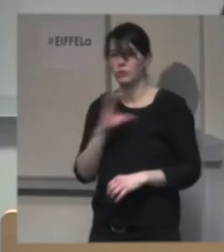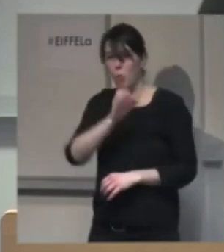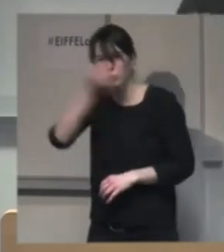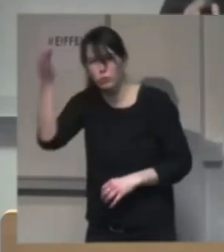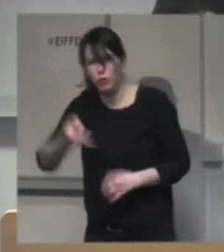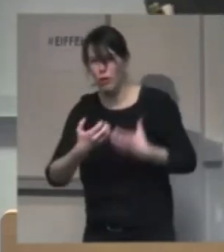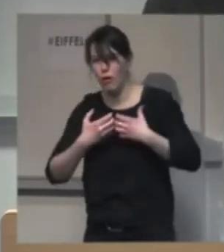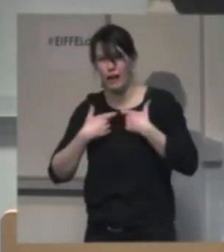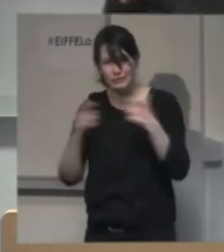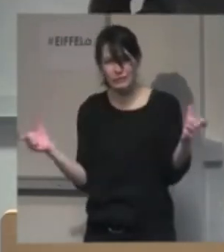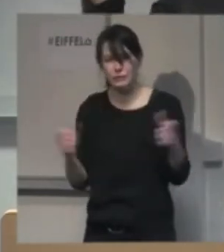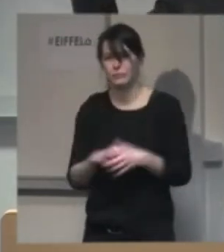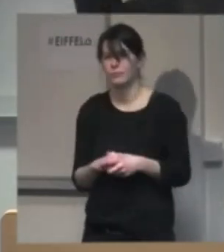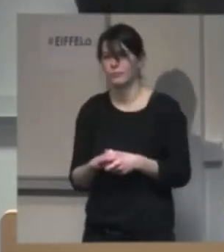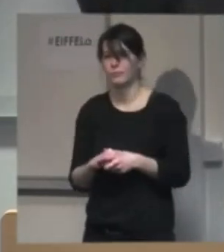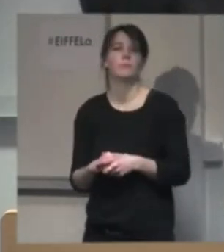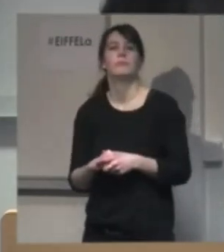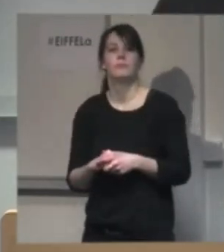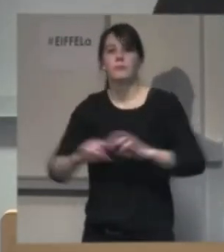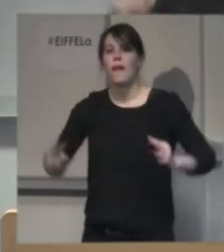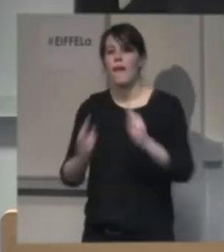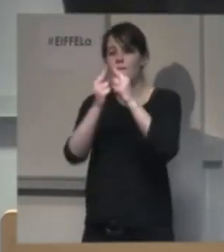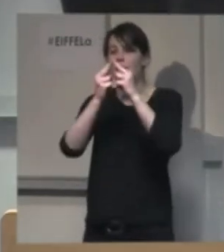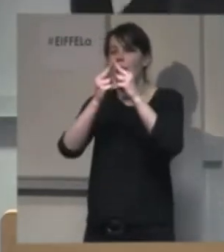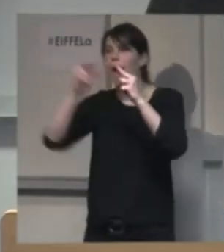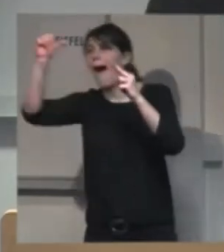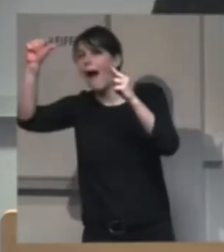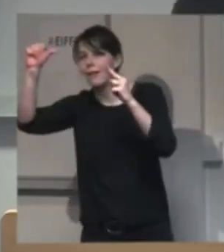Au niveau d'EIFFELa, a en exposant, donc "puissance accessibilité",